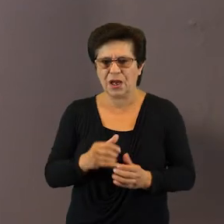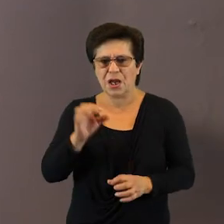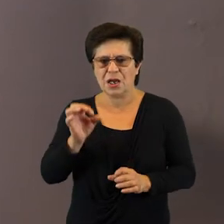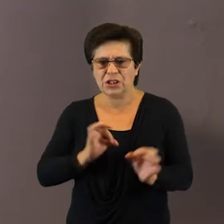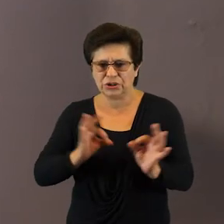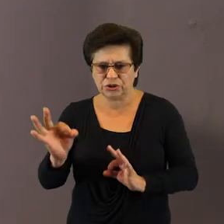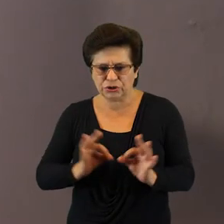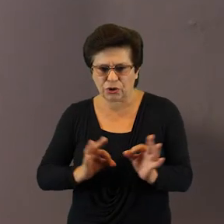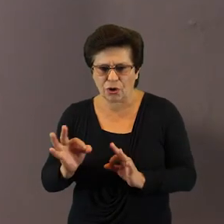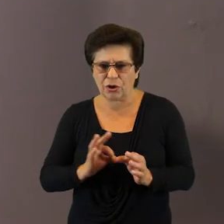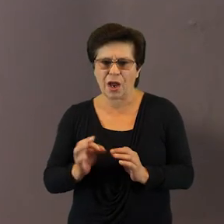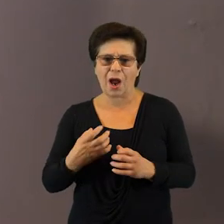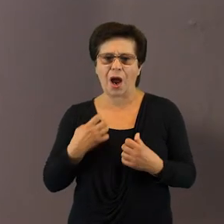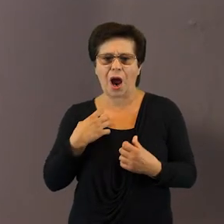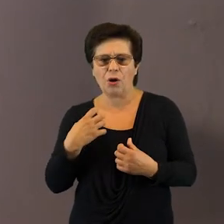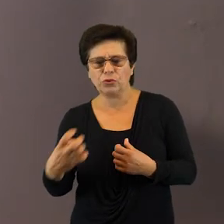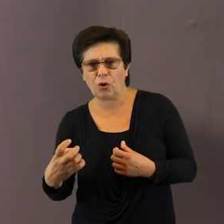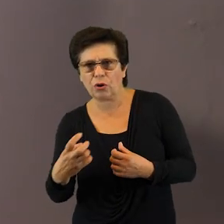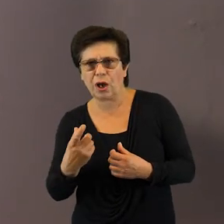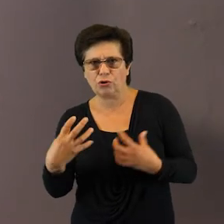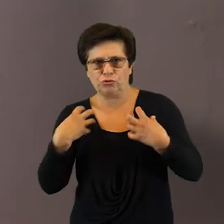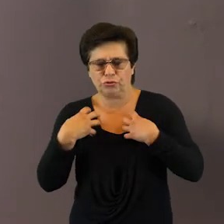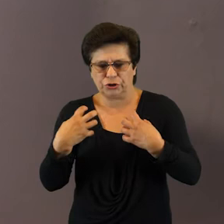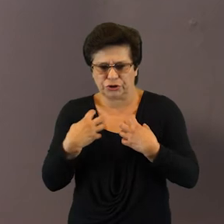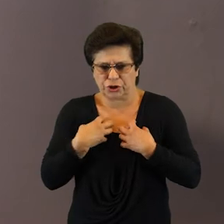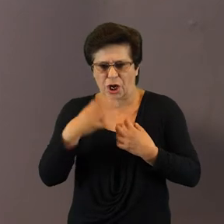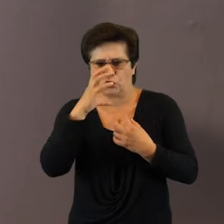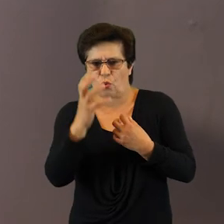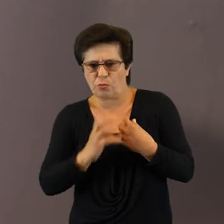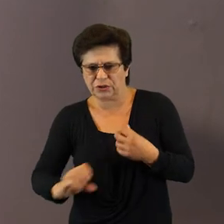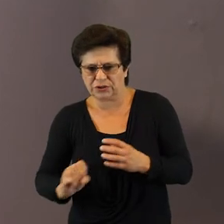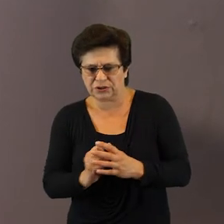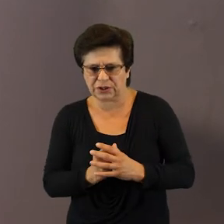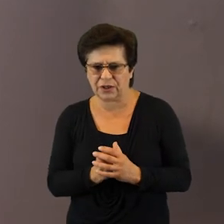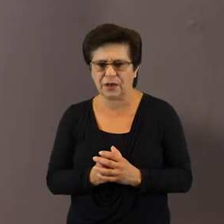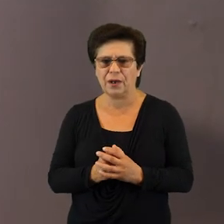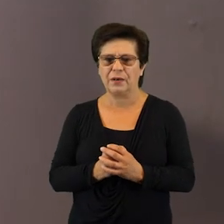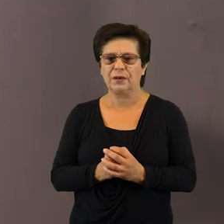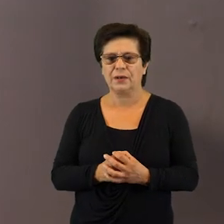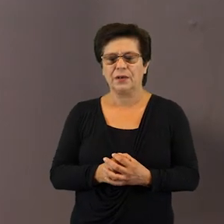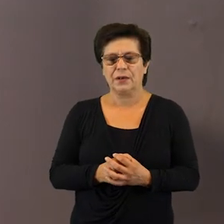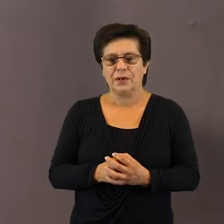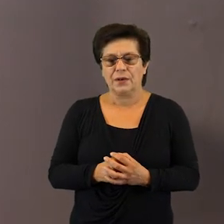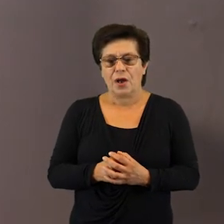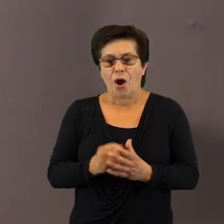Autorka biografii "Słonimski, Heretyk na ambonie", nominowanej w najważniejszych konkursach na Historyczną Książkę Roku